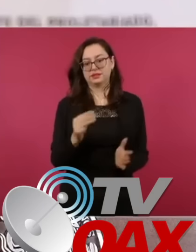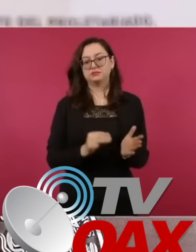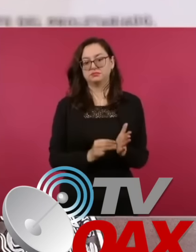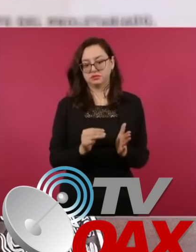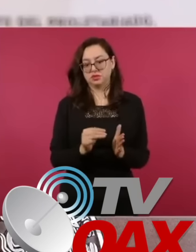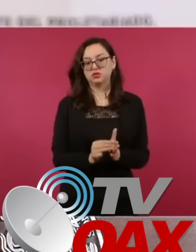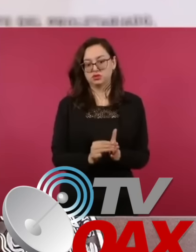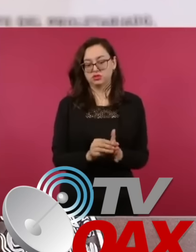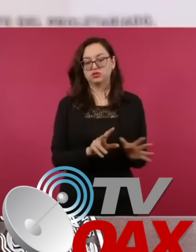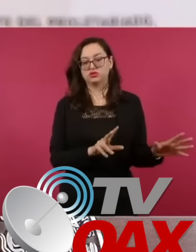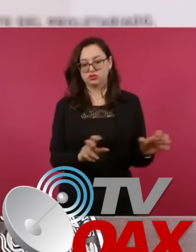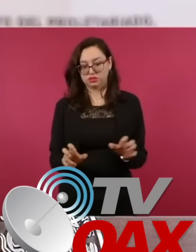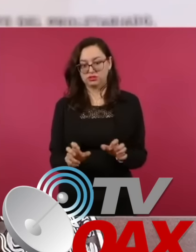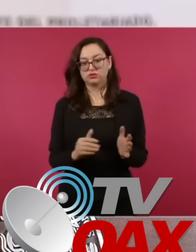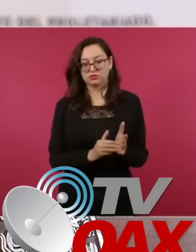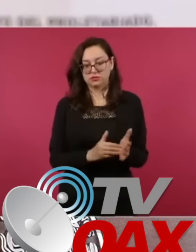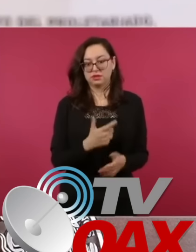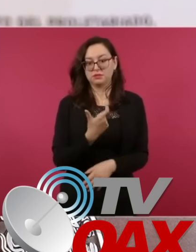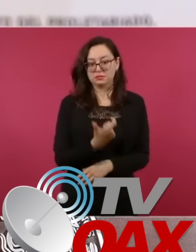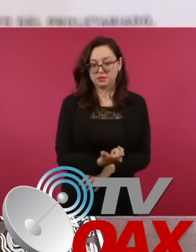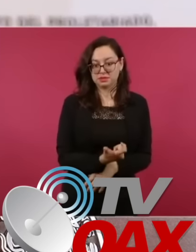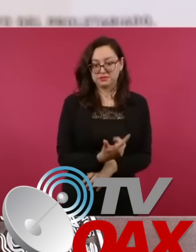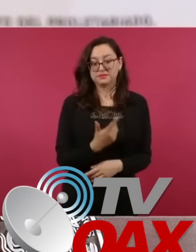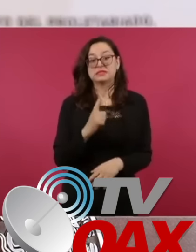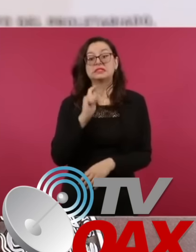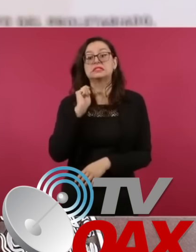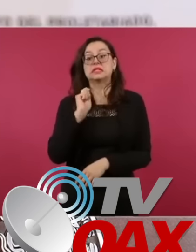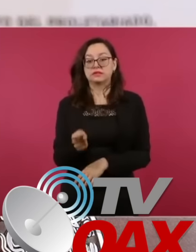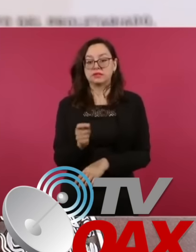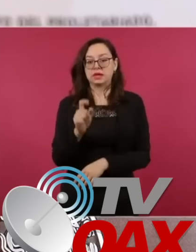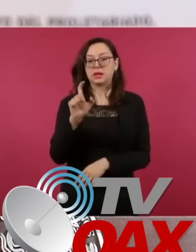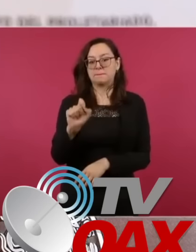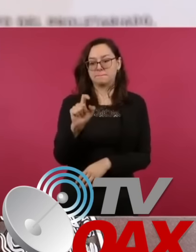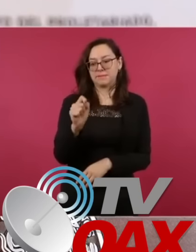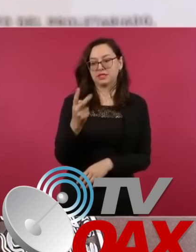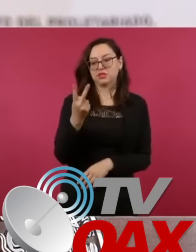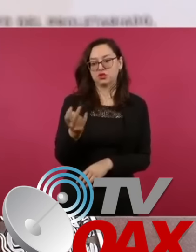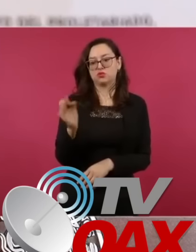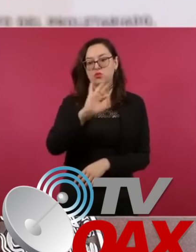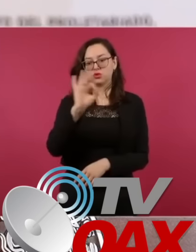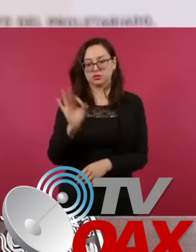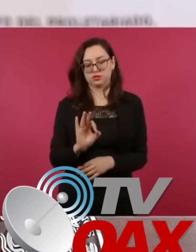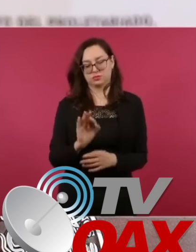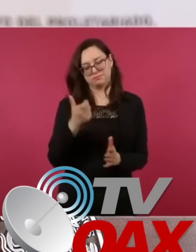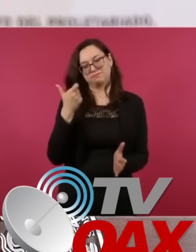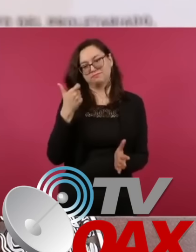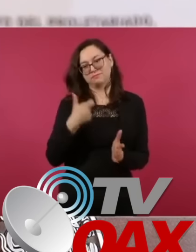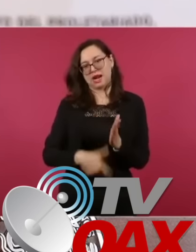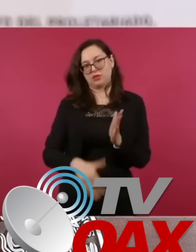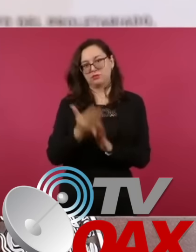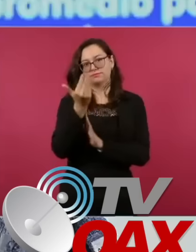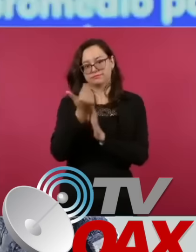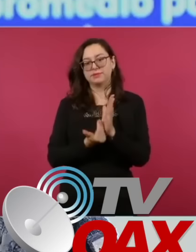pesos aproximadamente un 22 por menos que se hubieran volado con otras aerolíneas siguiente